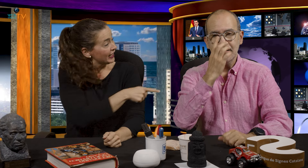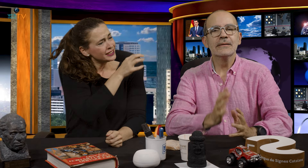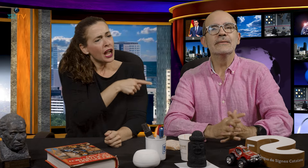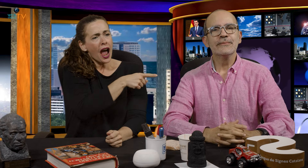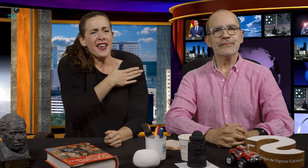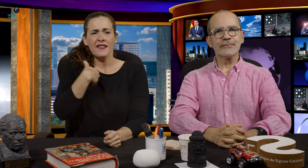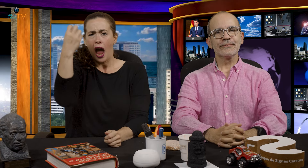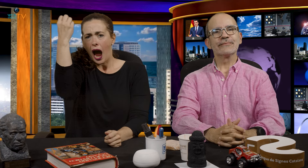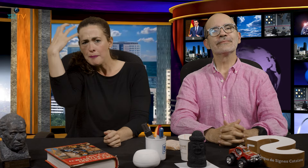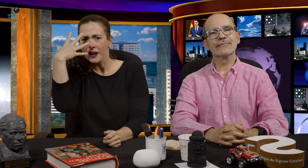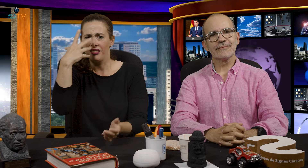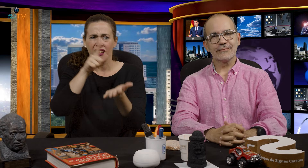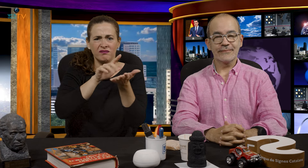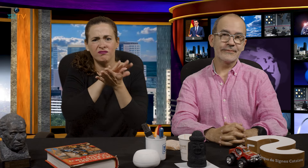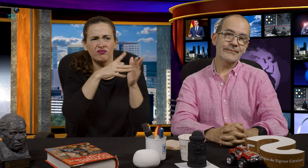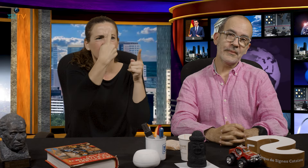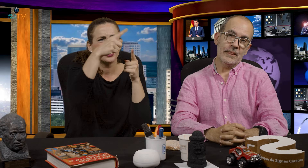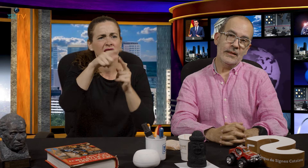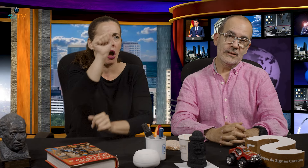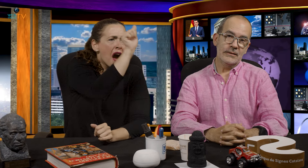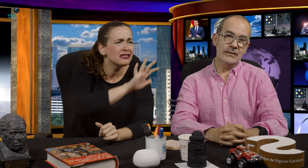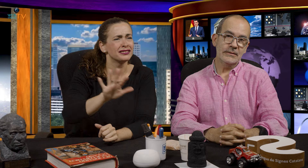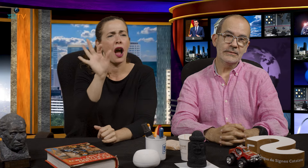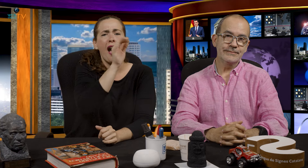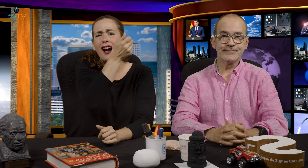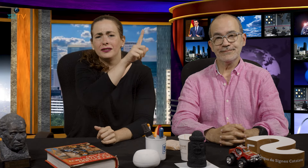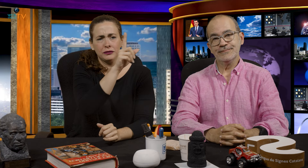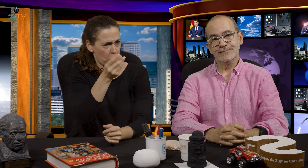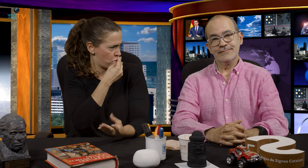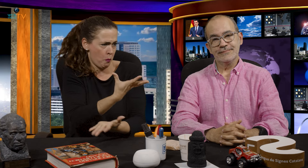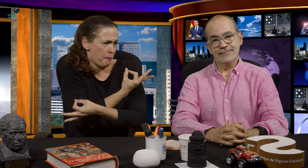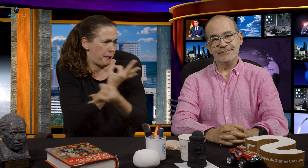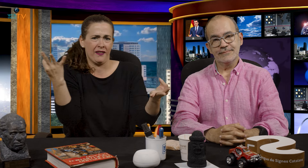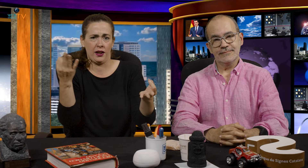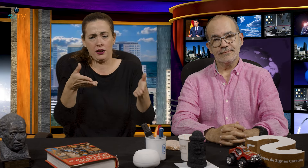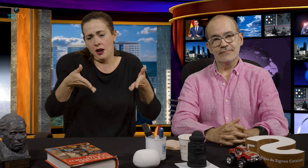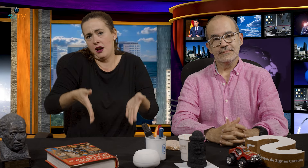Si quieres aprender lenguas de signos distintas de Asia o ASL me parece perfecto,